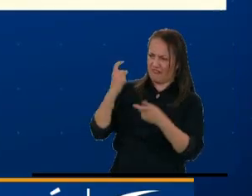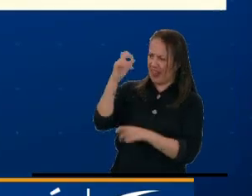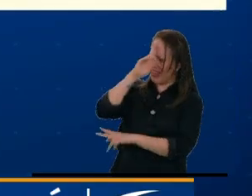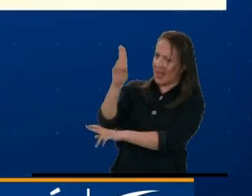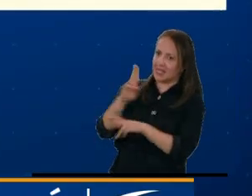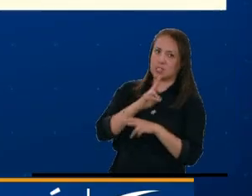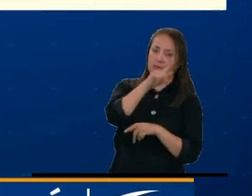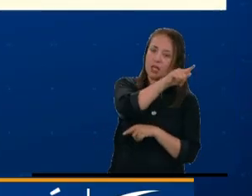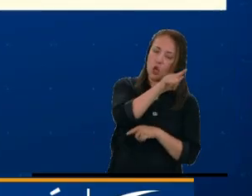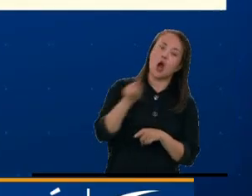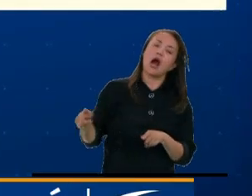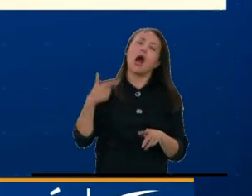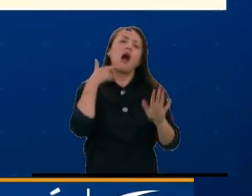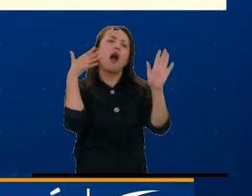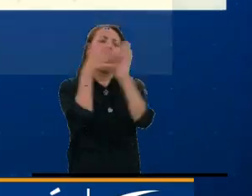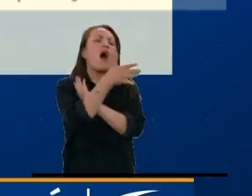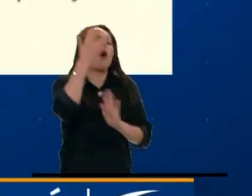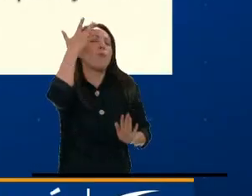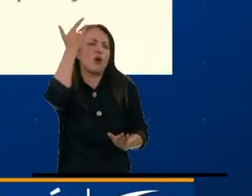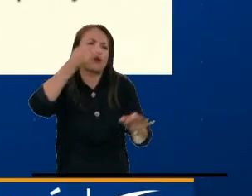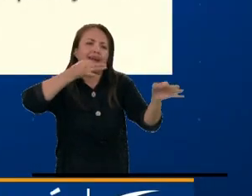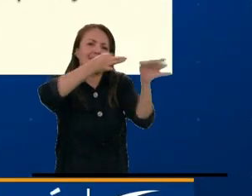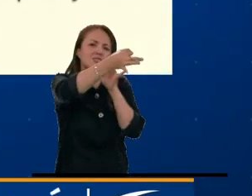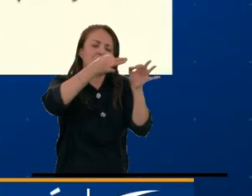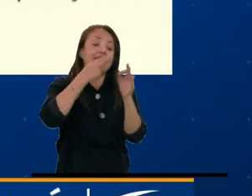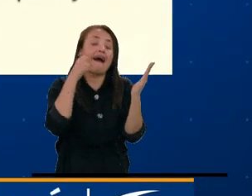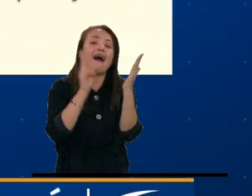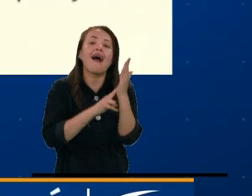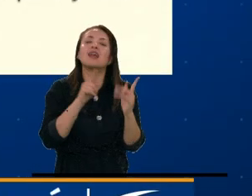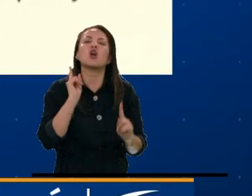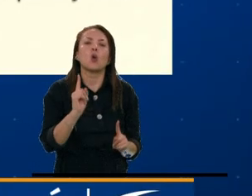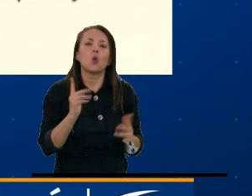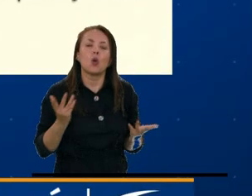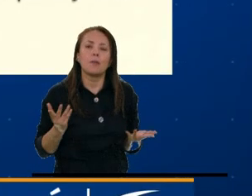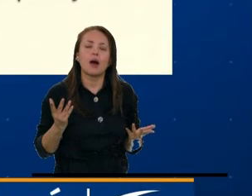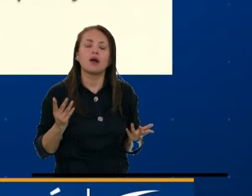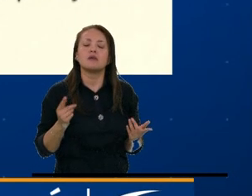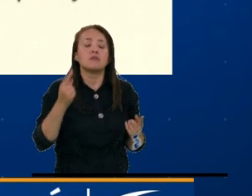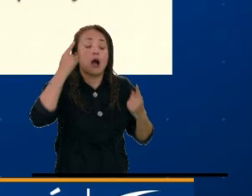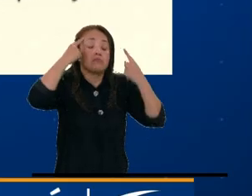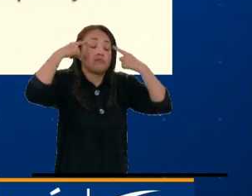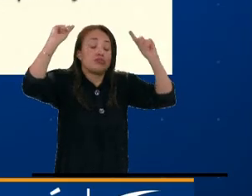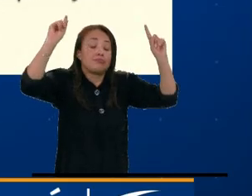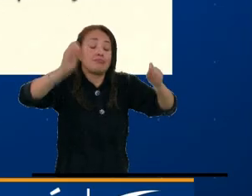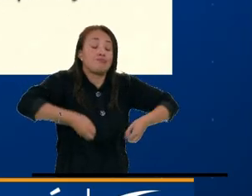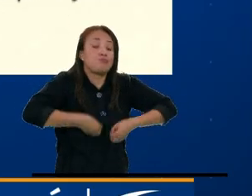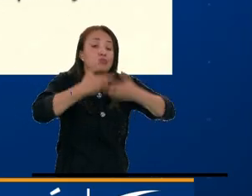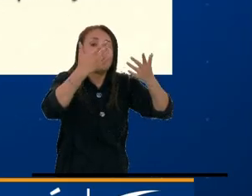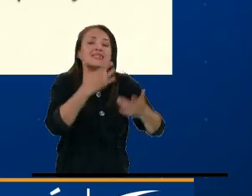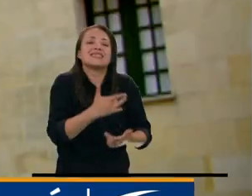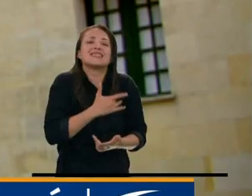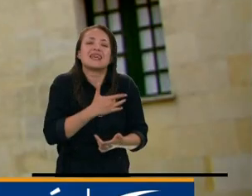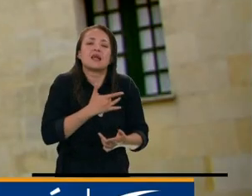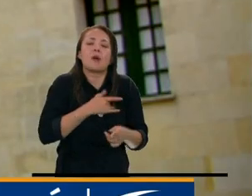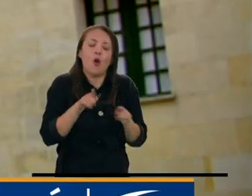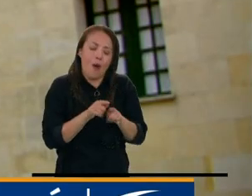expresiones que generaron el rechazo de este país, calificandolas de irrespetuosas,